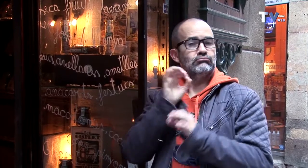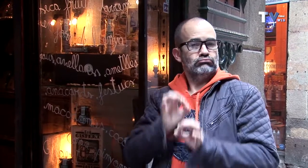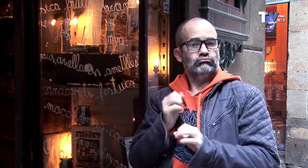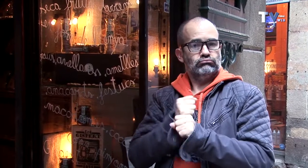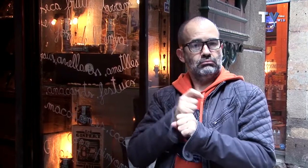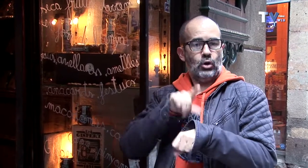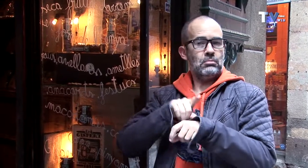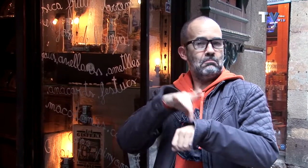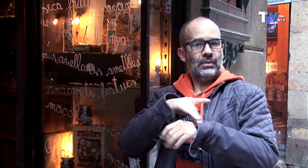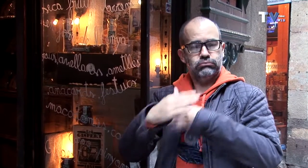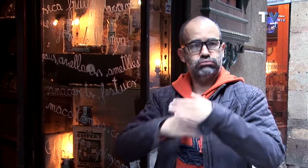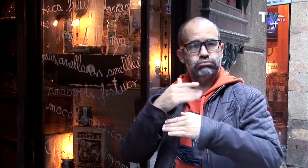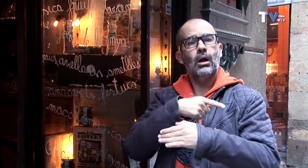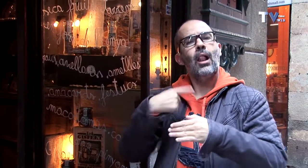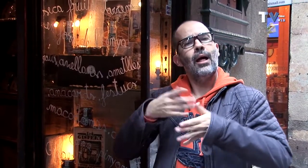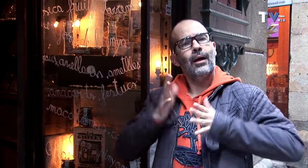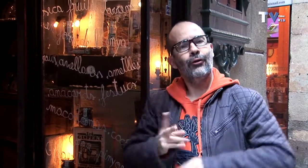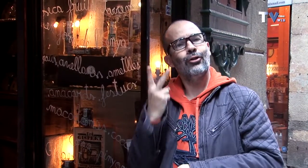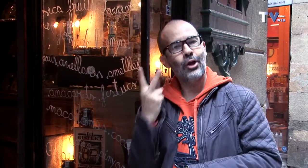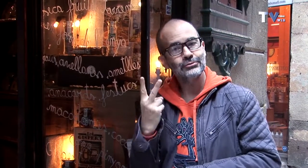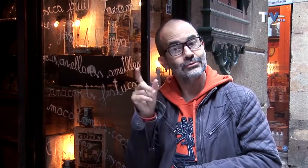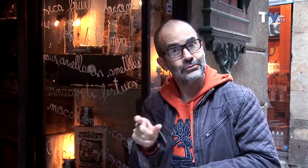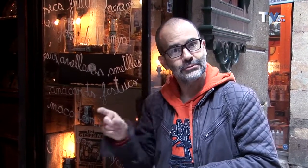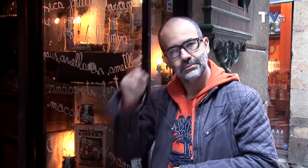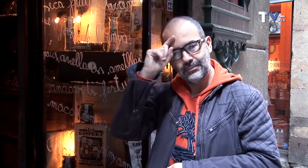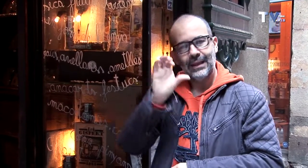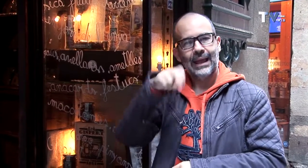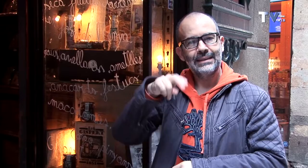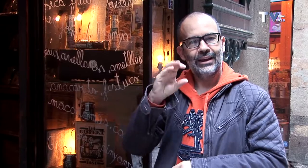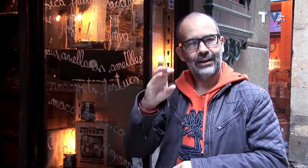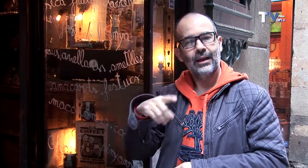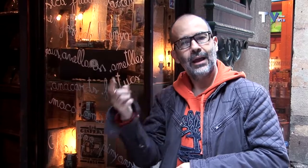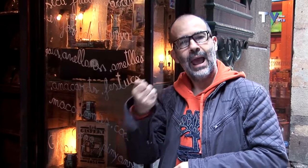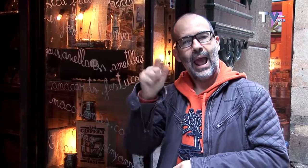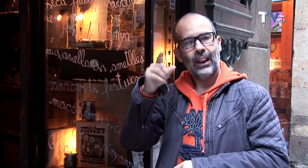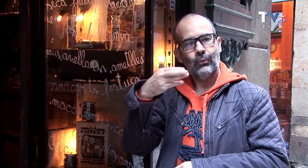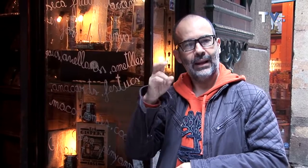Trabajaba como médico y tuvo dos hijos: Enric y Albert.